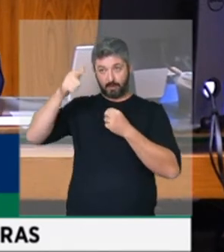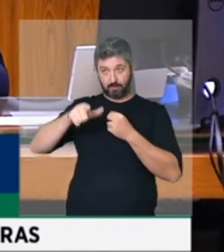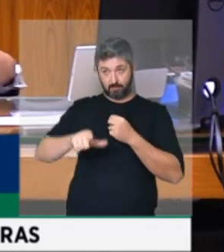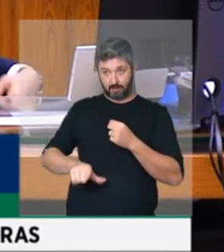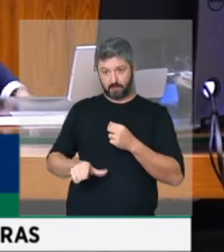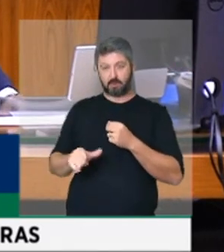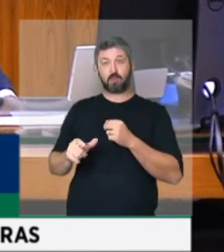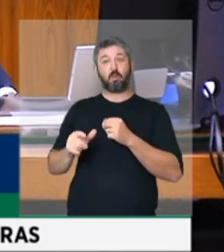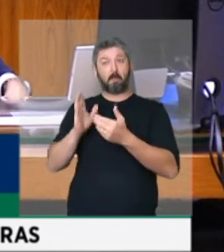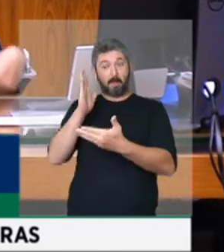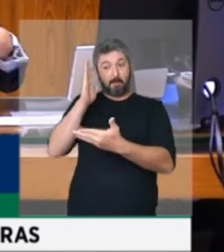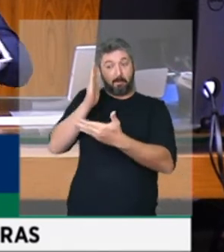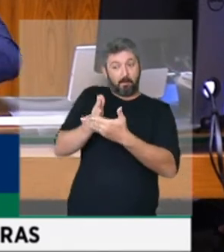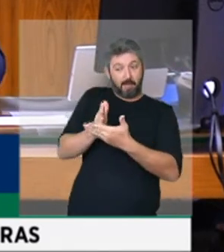EXCELÊNCIA, EU REPITO, A